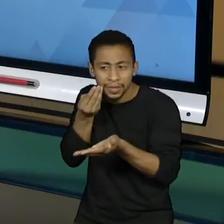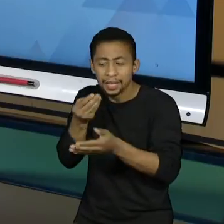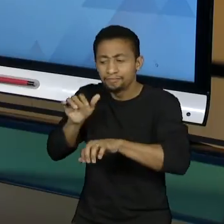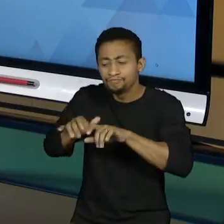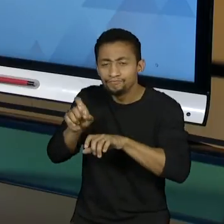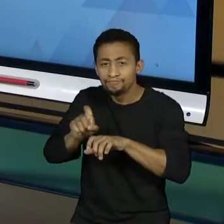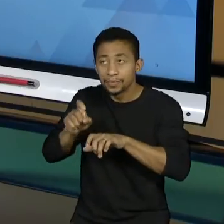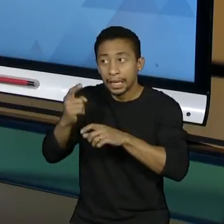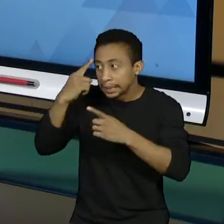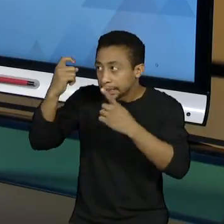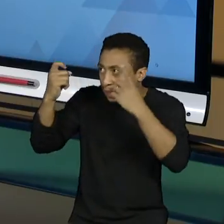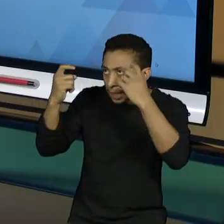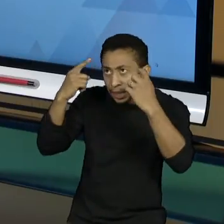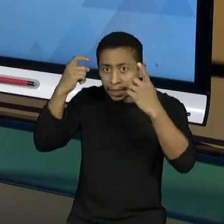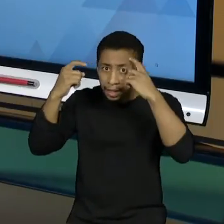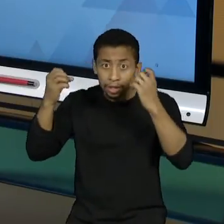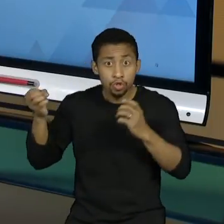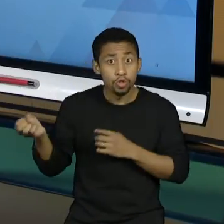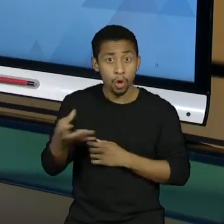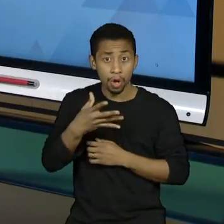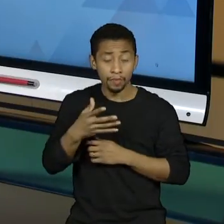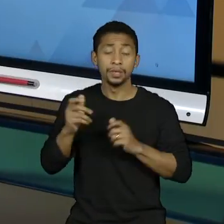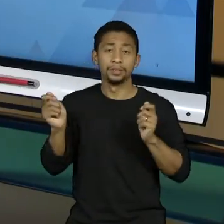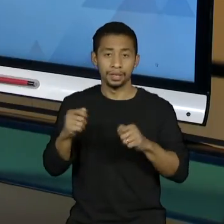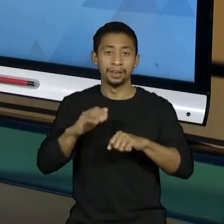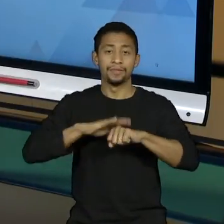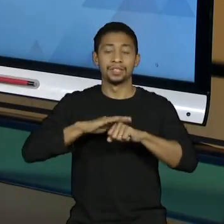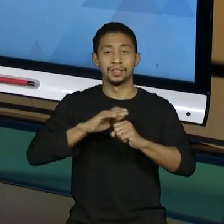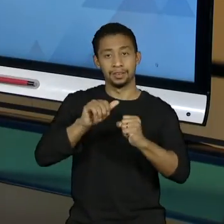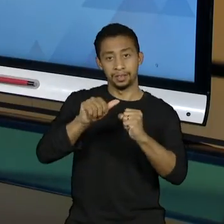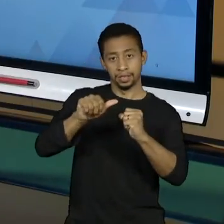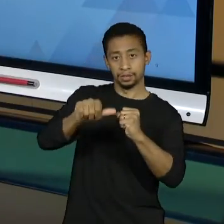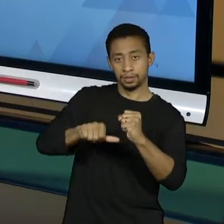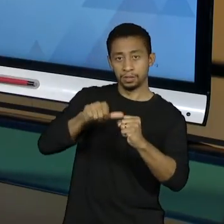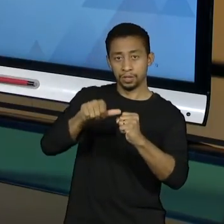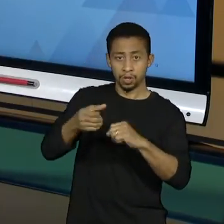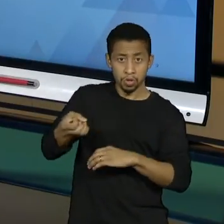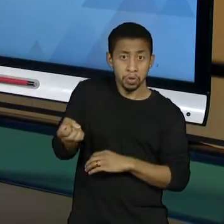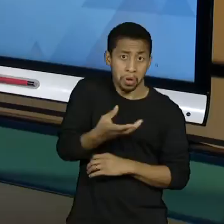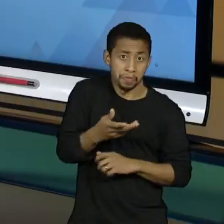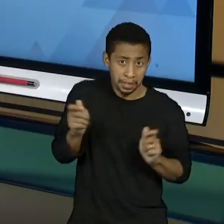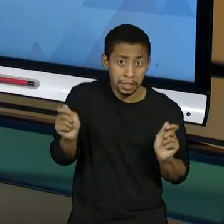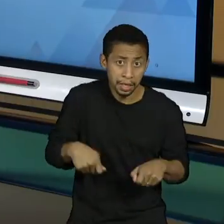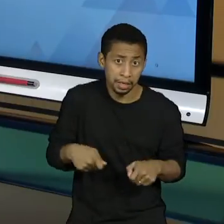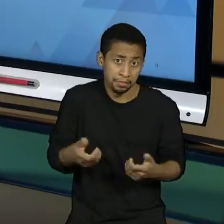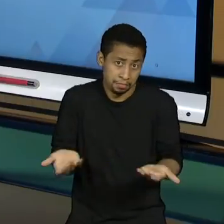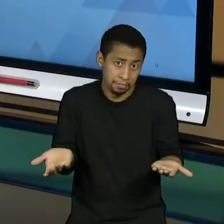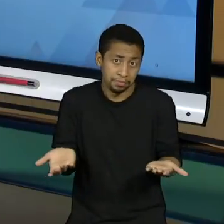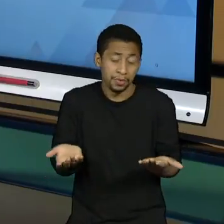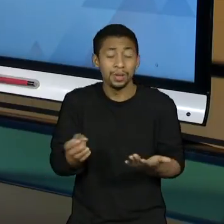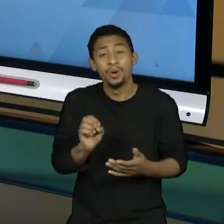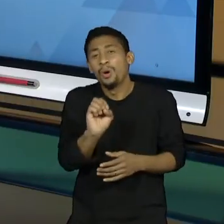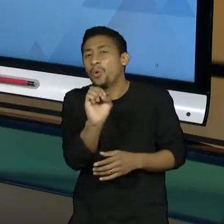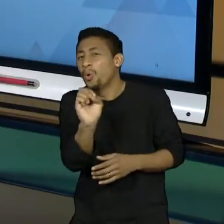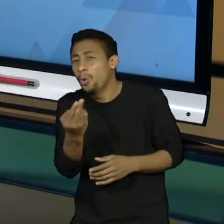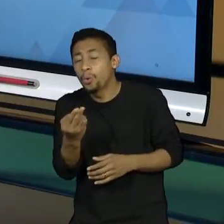VOCÊ PODE INCORPORAR NUMA NOVA VERSÃO. FALA "TUDO BEM, A GENTE INCORPORA NUMA NOVA VERSÃO", OU TALVEZ ATÉ NUM NOVO PROJETO SE FOR